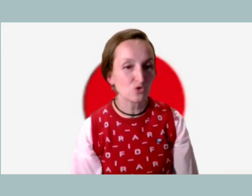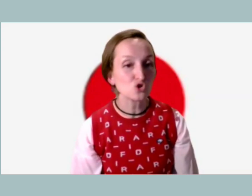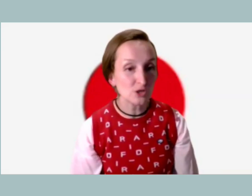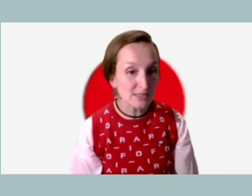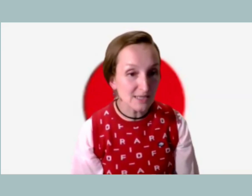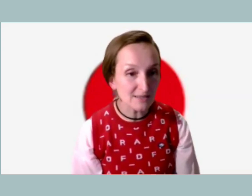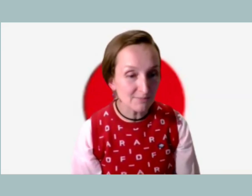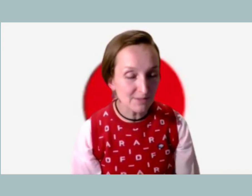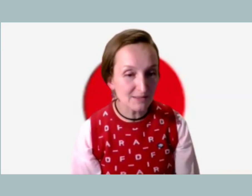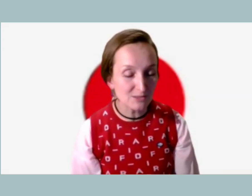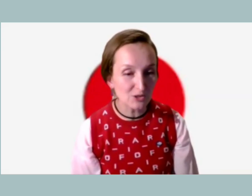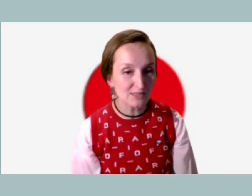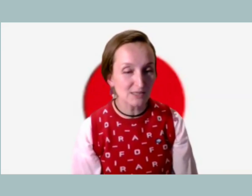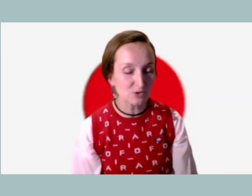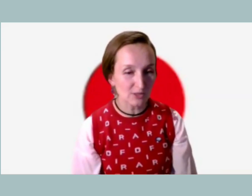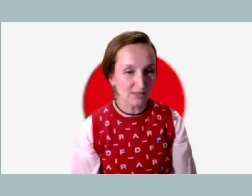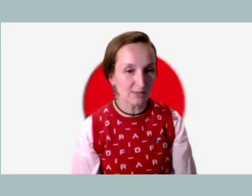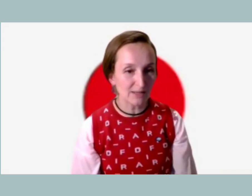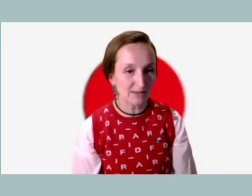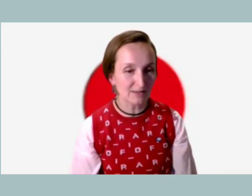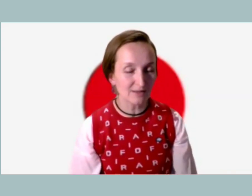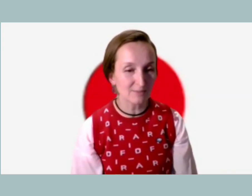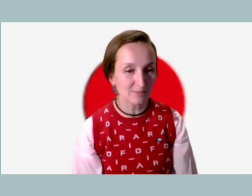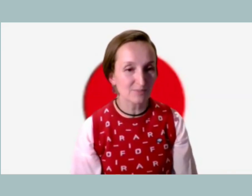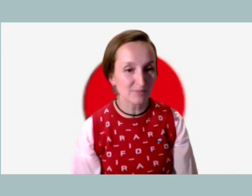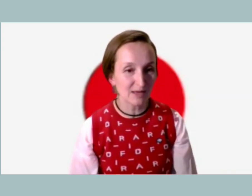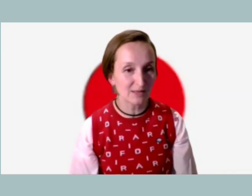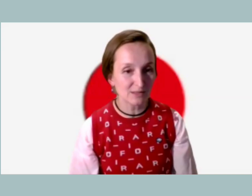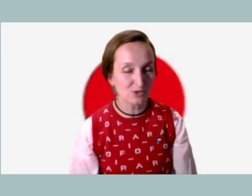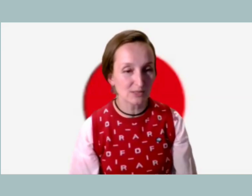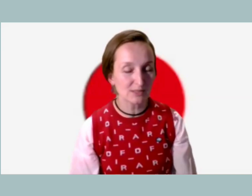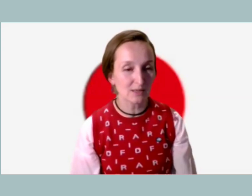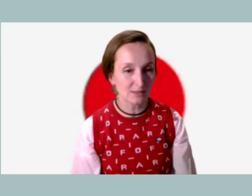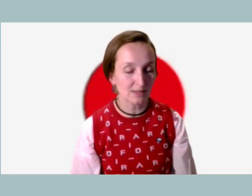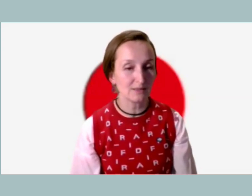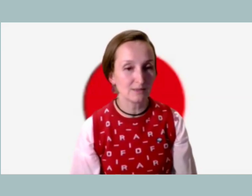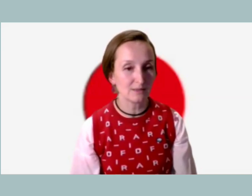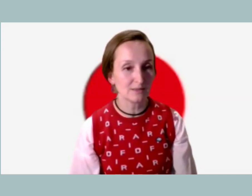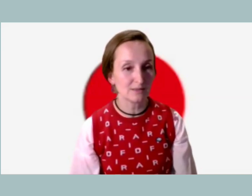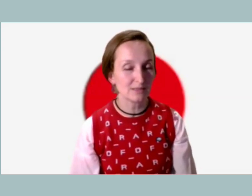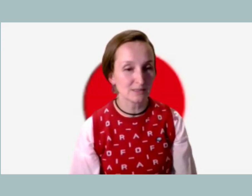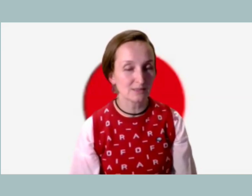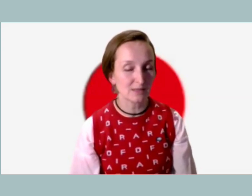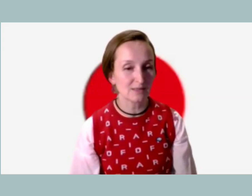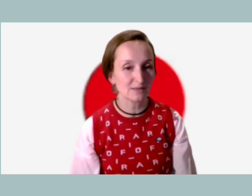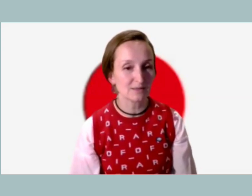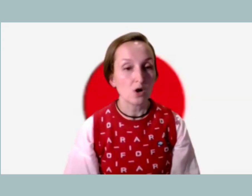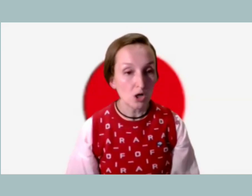Seçilirse diyorum... Tamam, anlaştık, seçilirse kestireceğim.